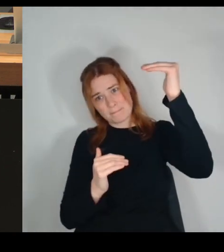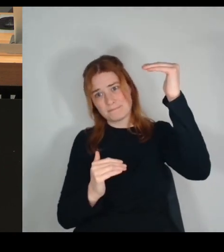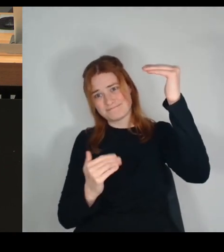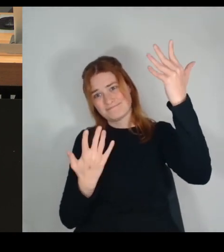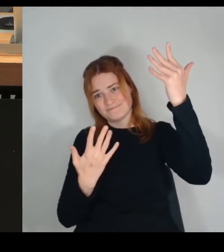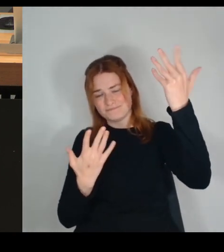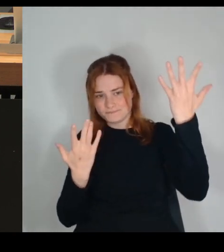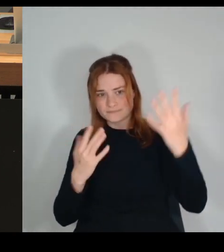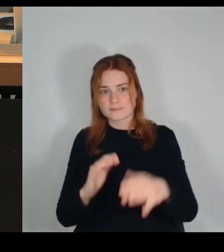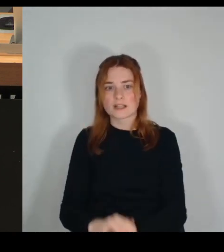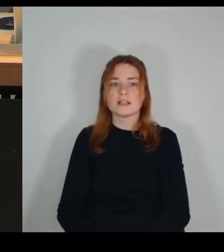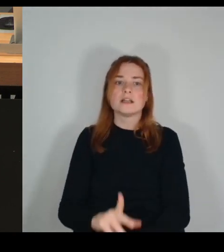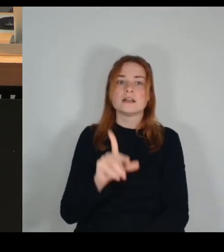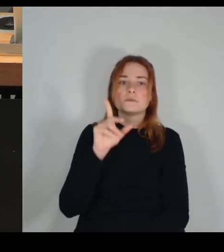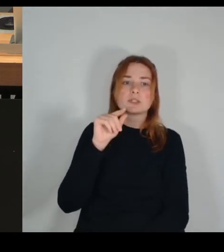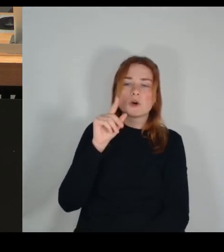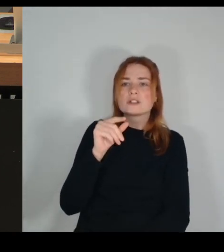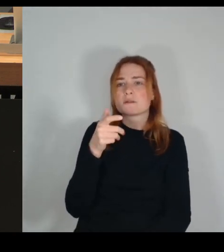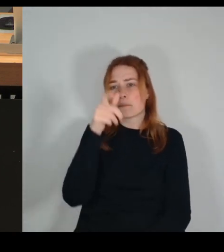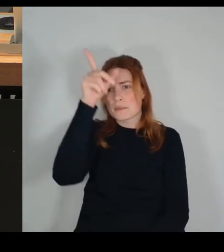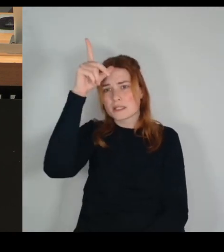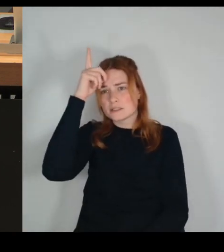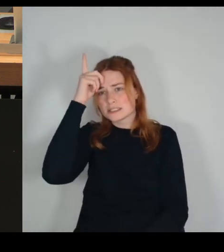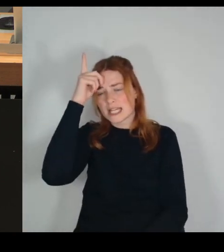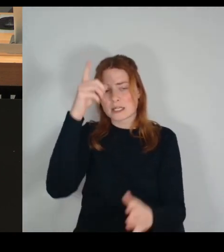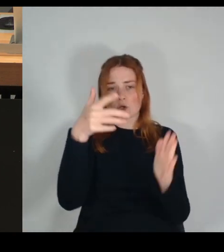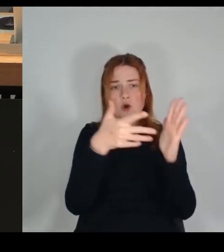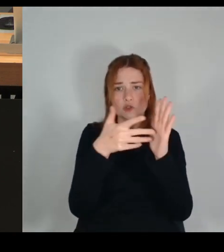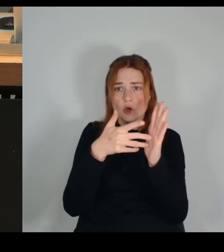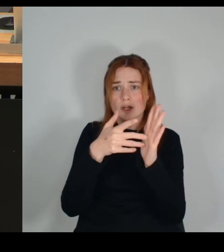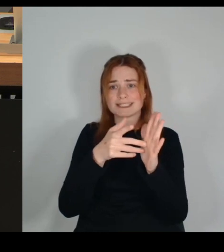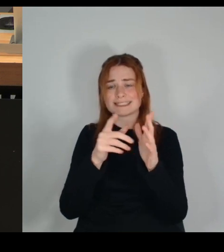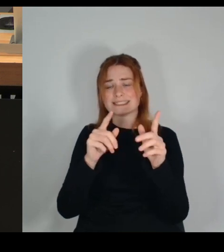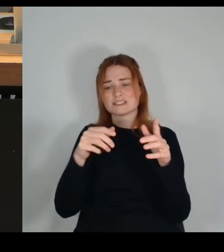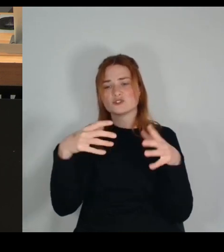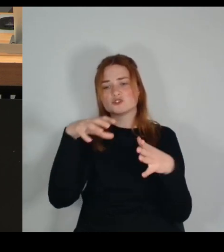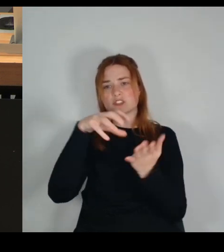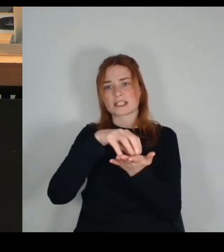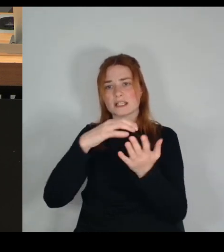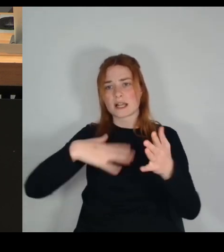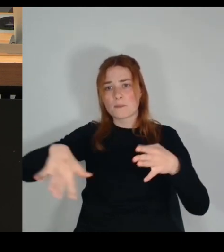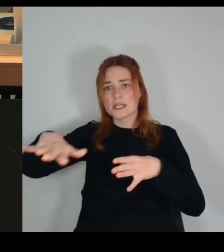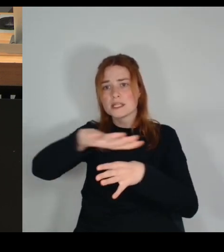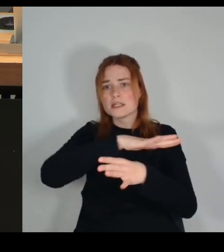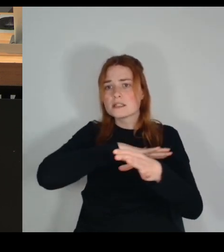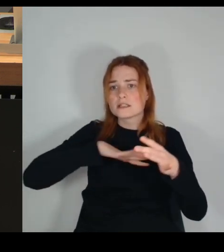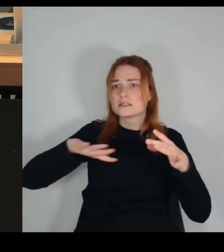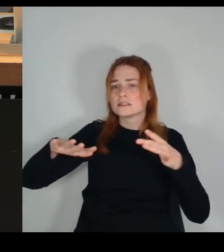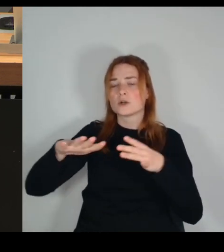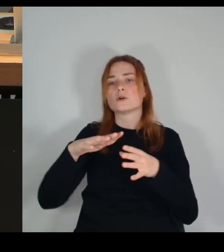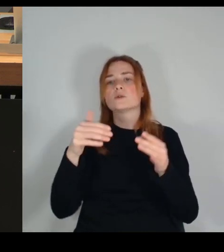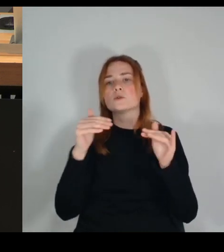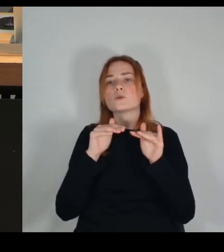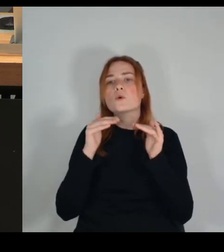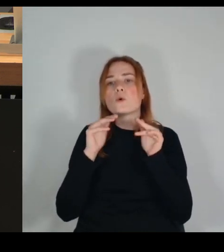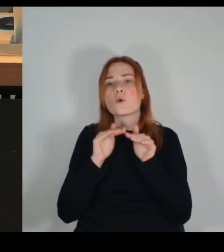gesamten Stadtgebiet stellen einen Grundrechtseingriff dar und müssen deswegen auch besonders gut begründet werden.